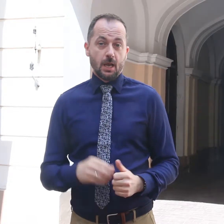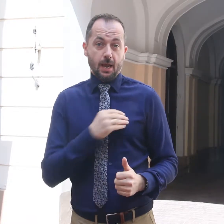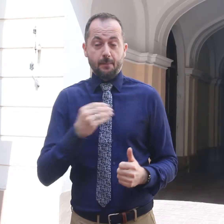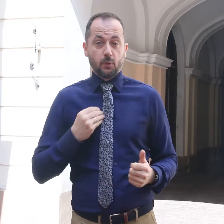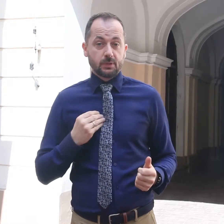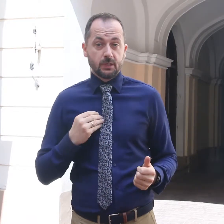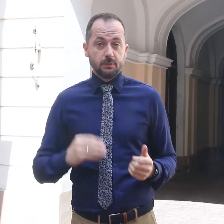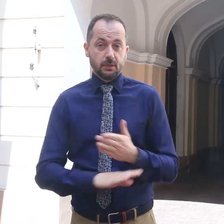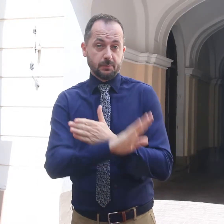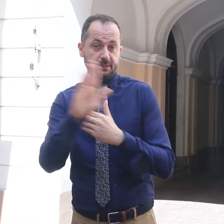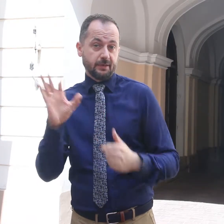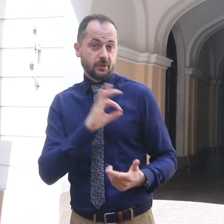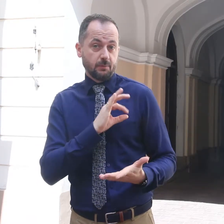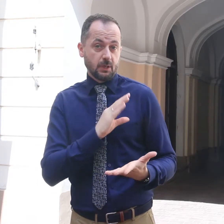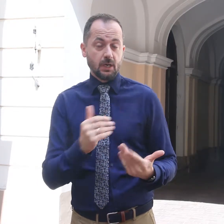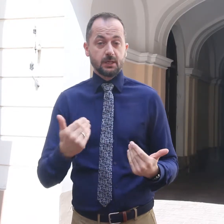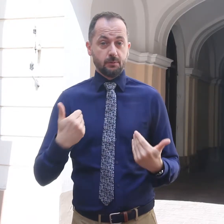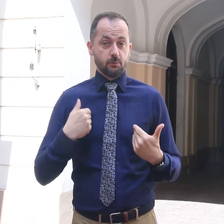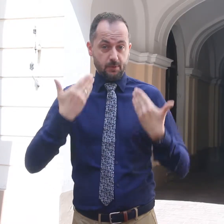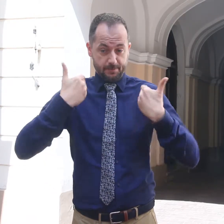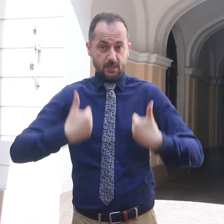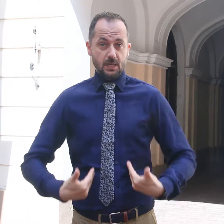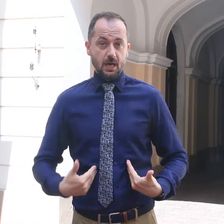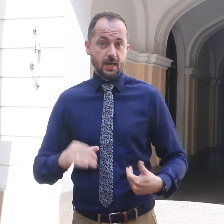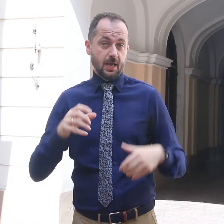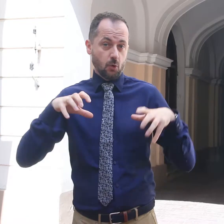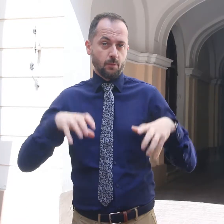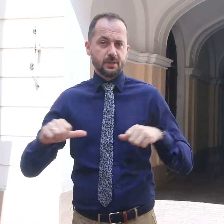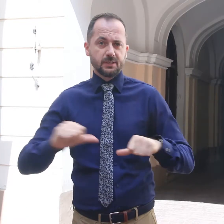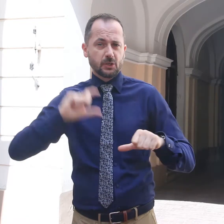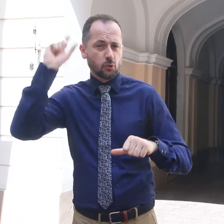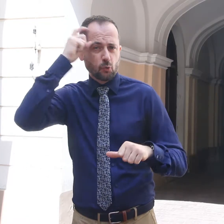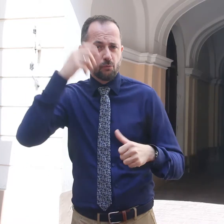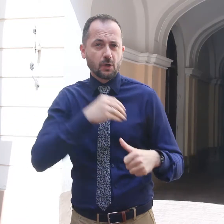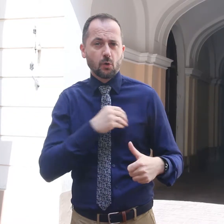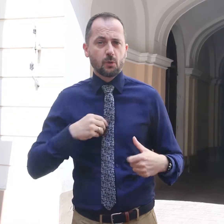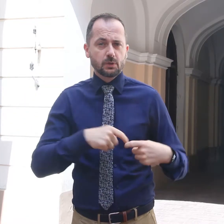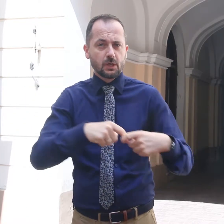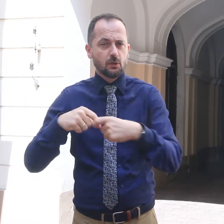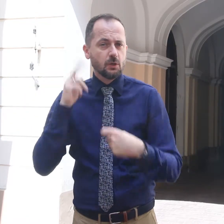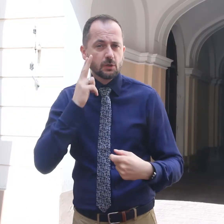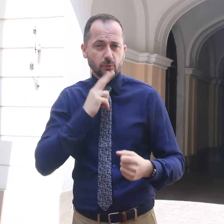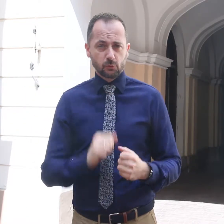Polskimi delegatami byli: Krzysztof Kotyniewicz – Prezes ZG PZG